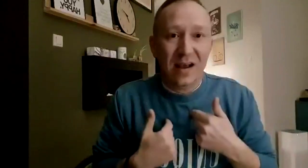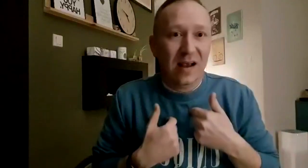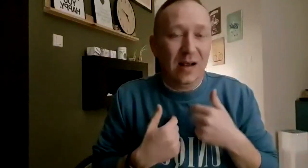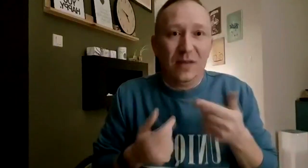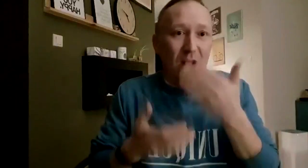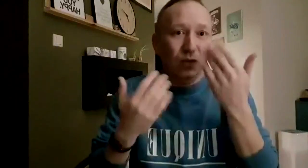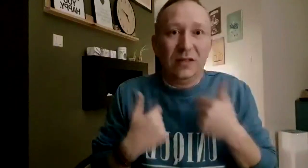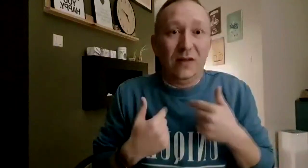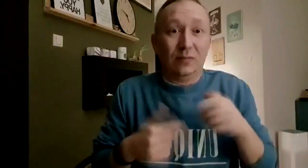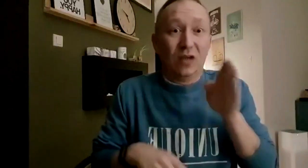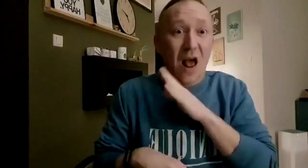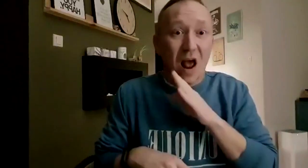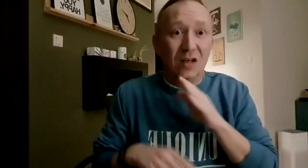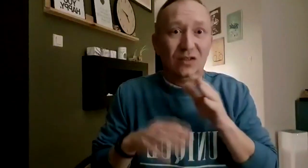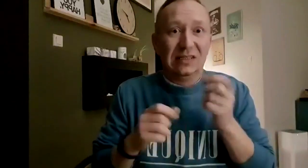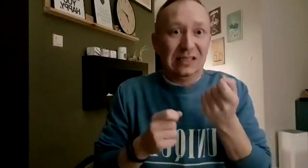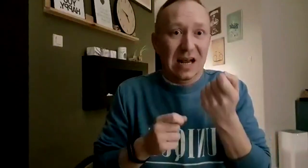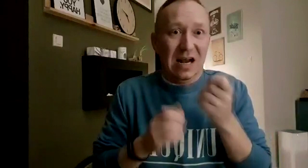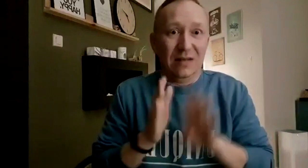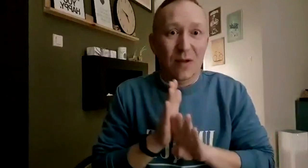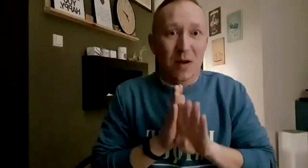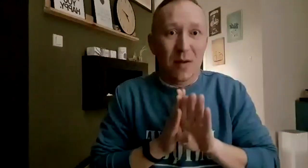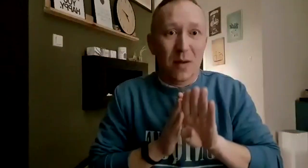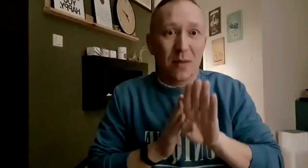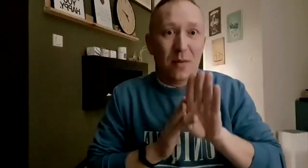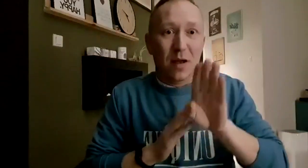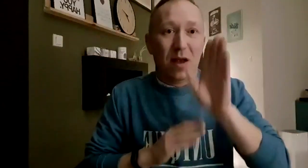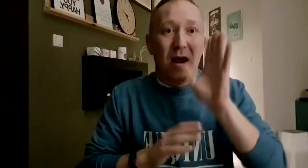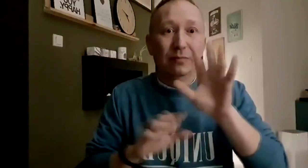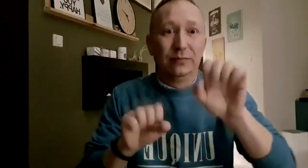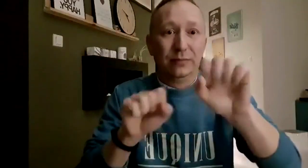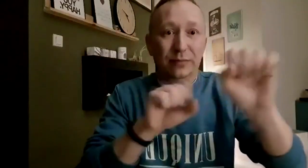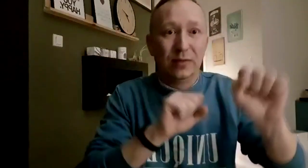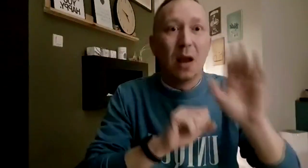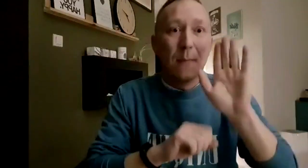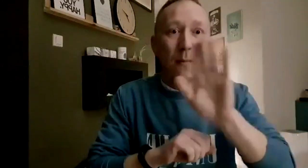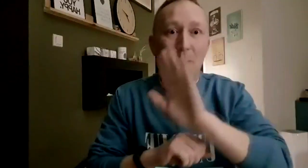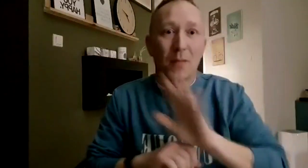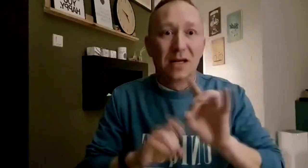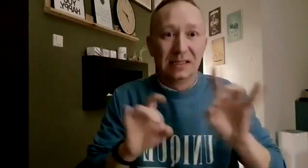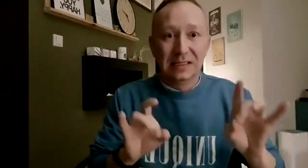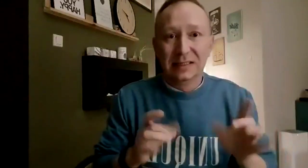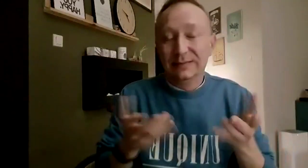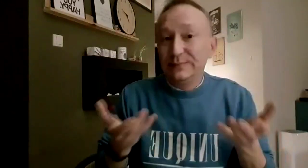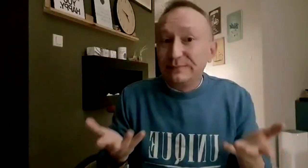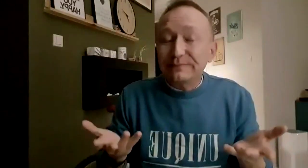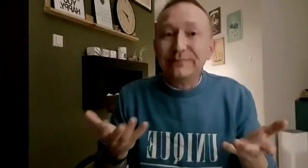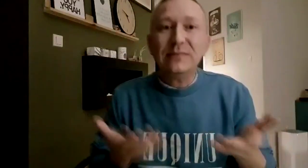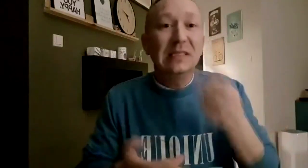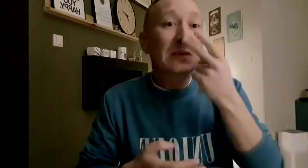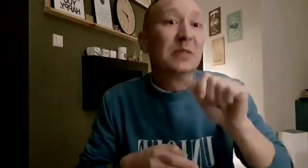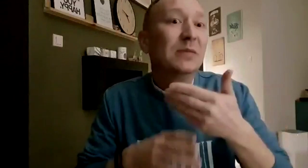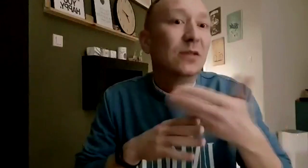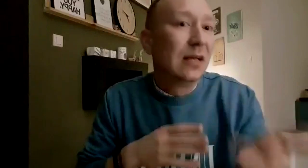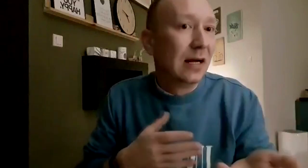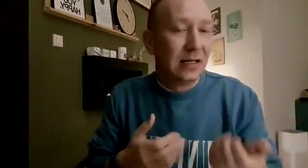Nie wiem, czy Kalisz będzie miał zwiększoną ilość osób zarażonych wirusem, zobaczymy, co będzie dalej.